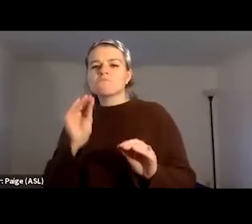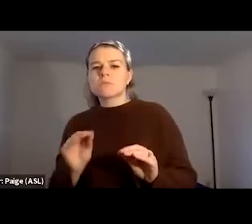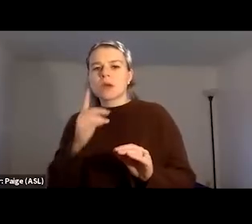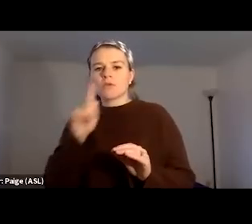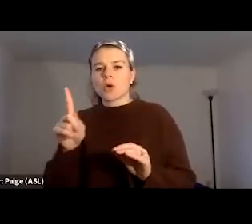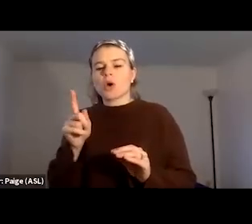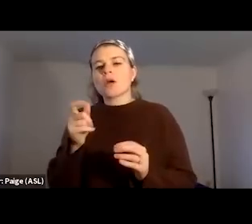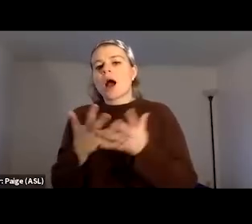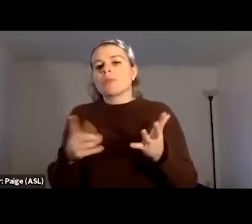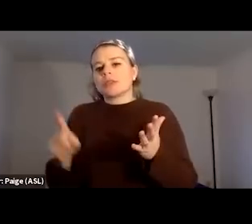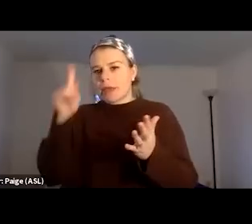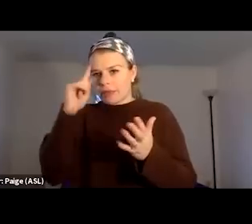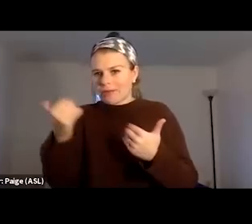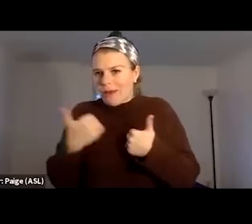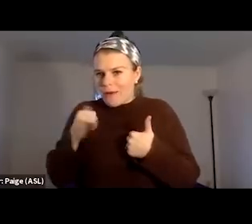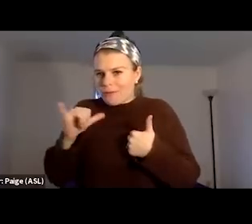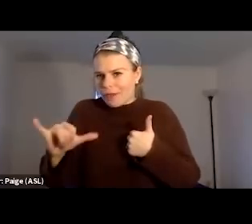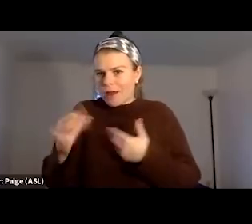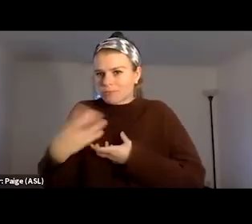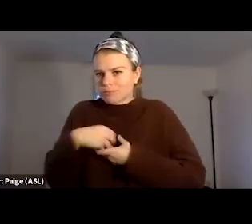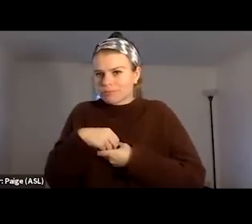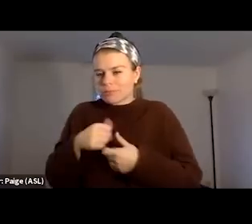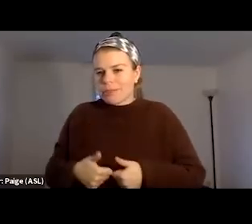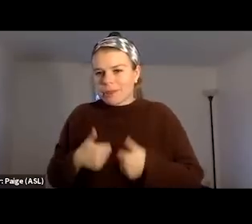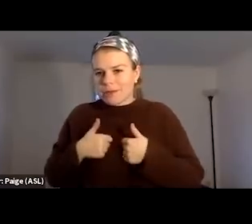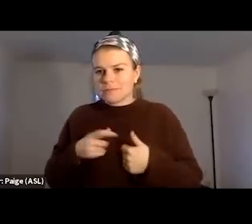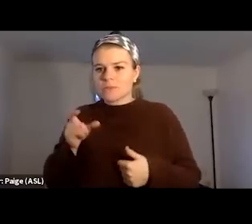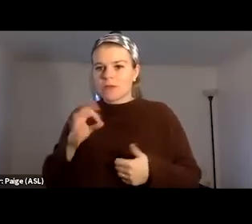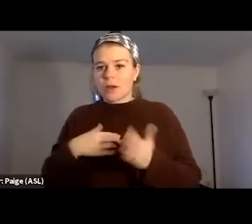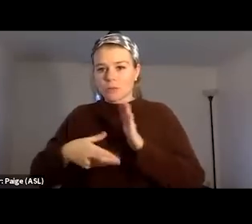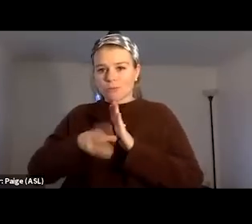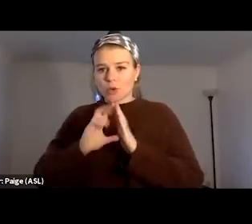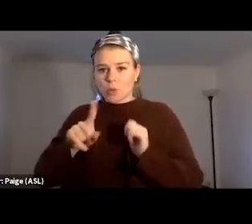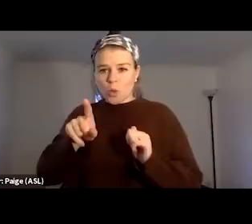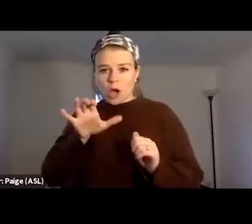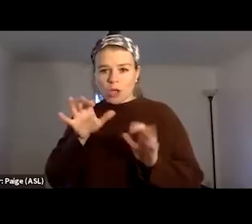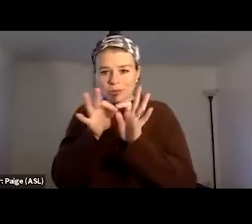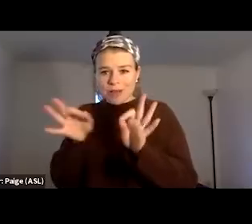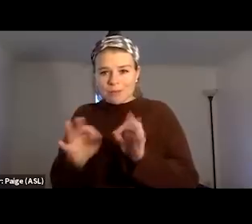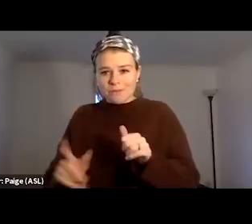esa declaración en sus vidas. Si revisaba las cien declaraciones por primera vez y veía una declaración que decía